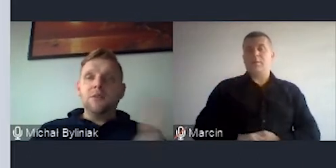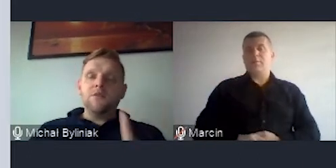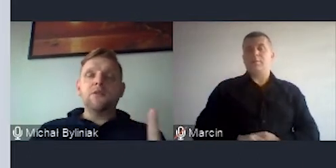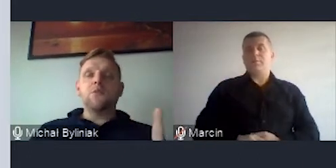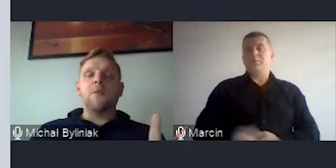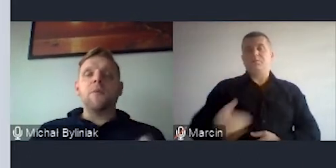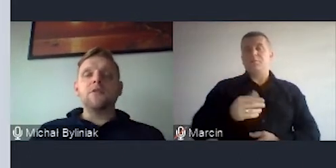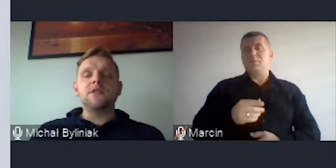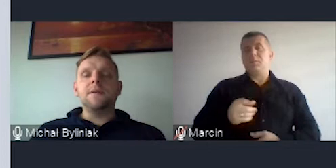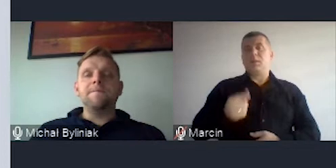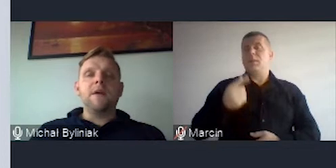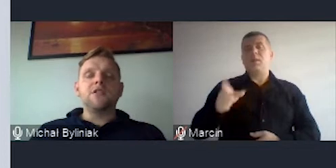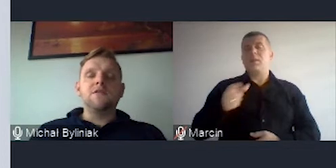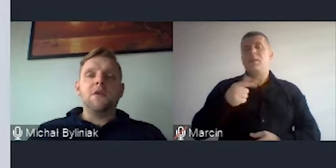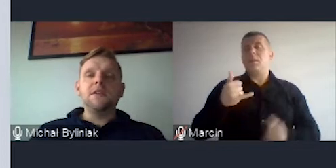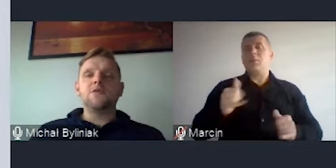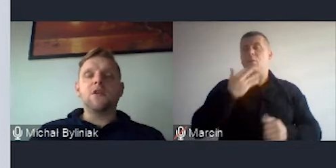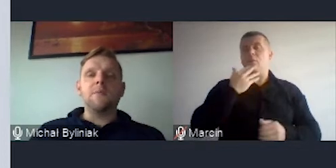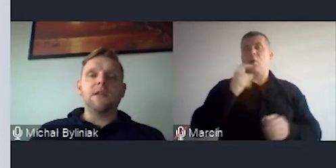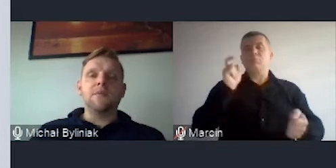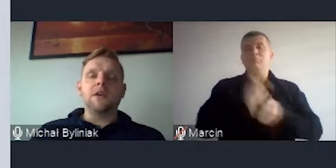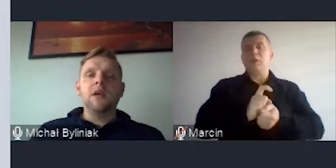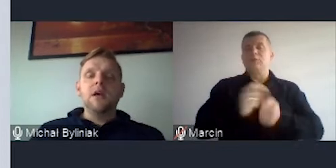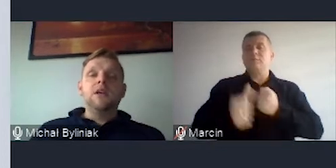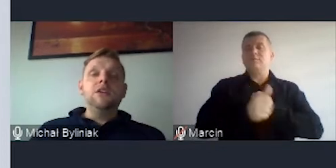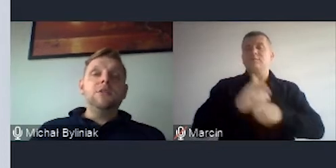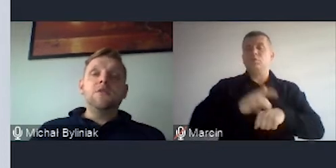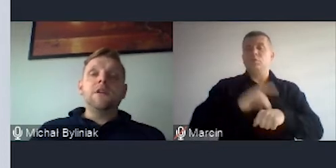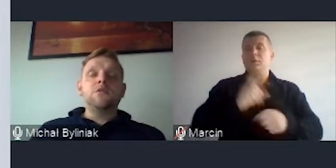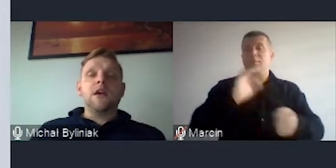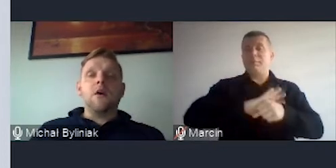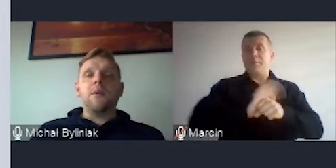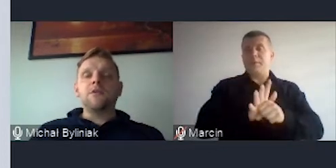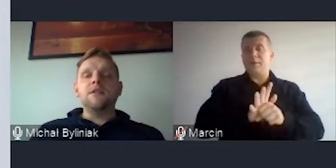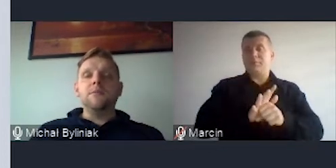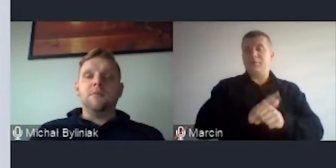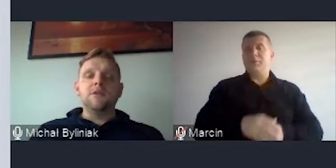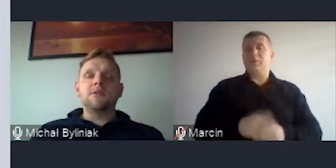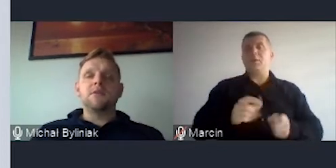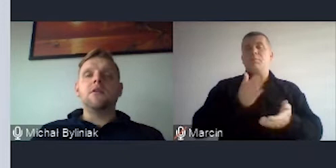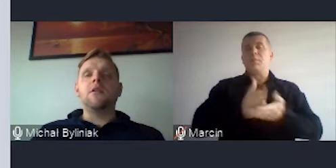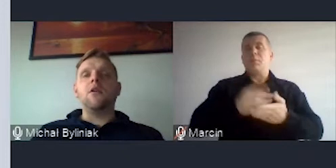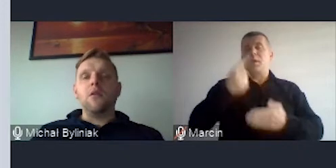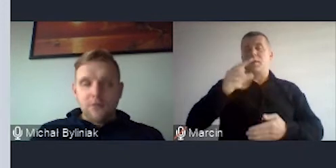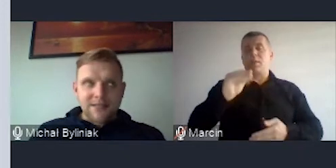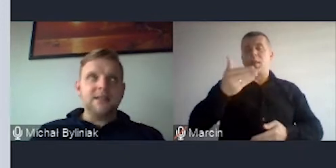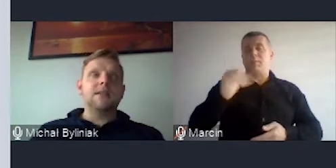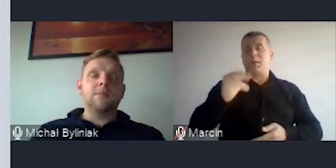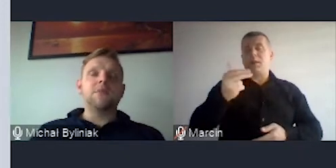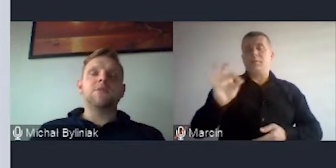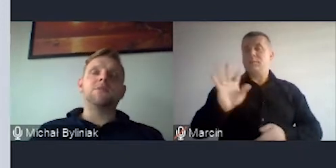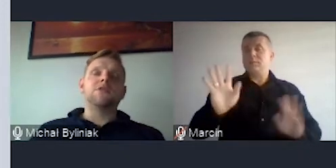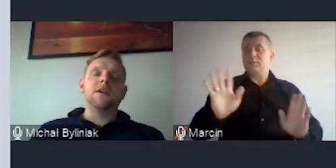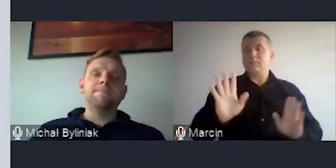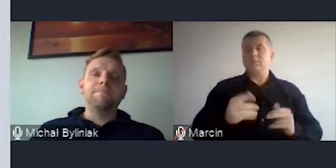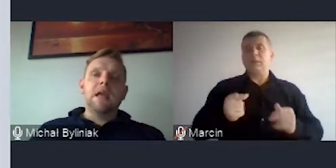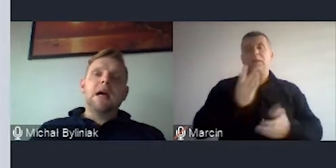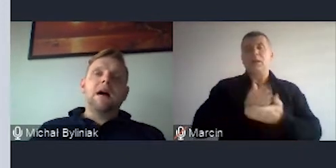nie mówię tu o pomocy na przeciwdziałanie skutkom pandemii i nie mówię tutaj o pomocy de minimis, tylko o stricte pomocy publicznej.